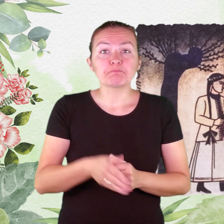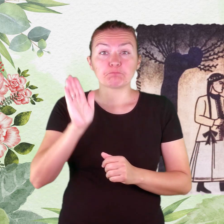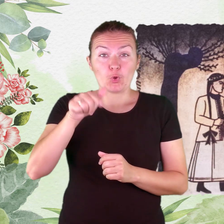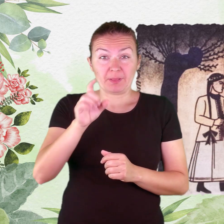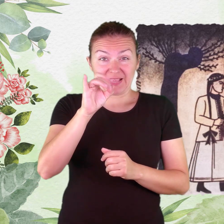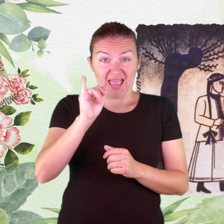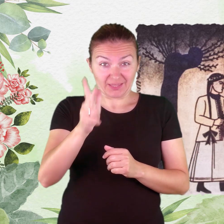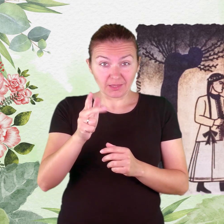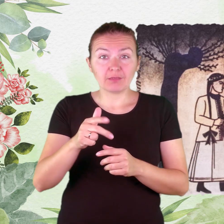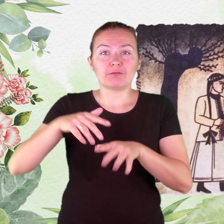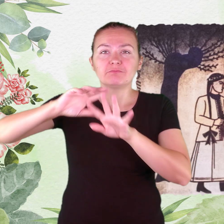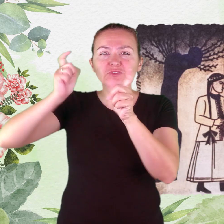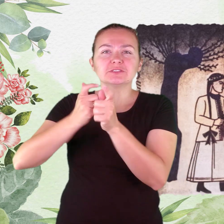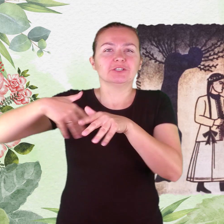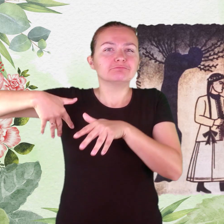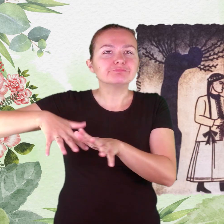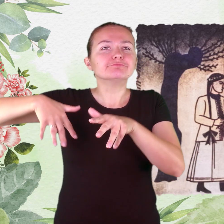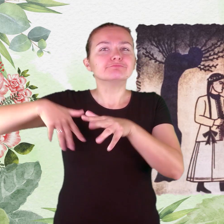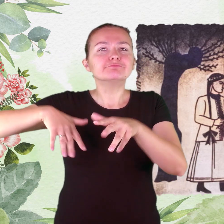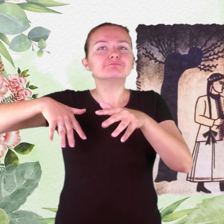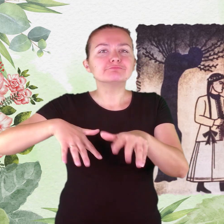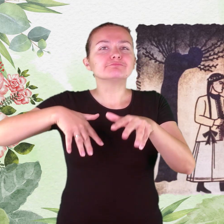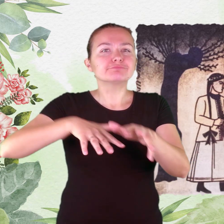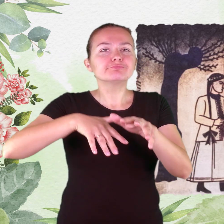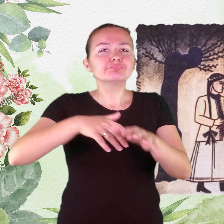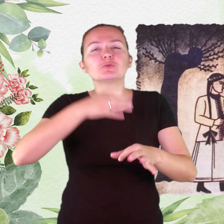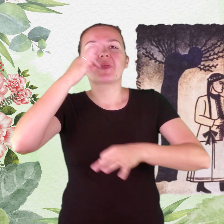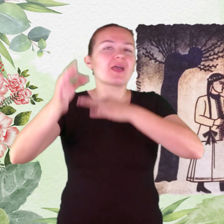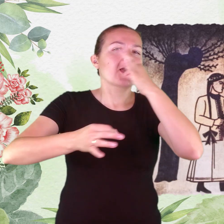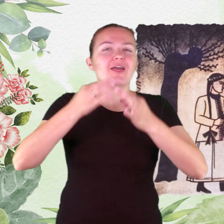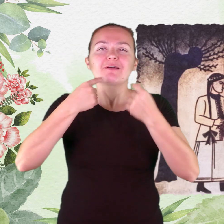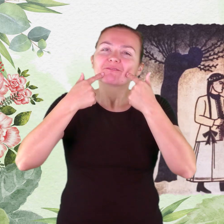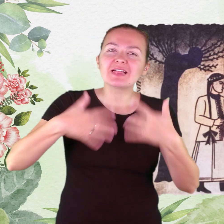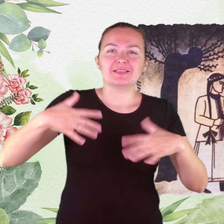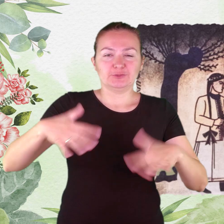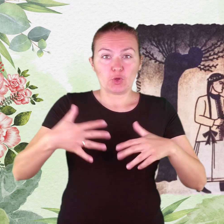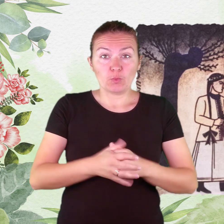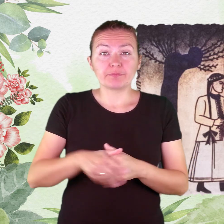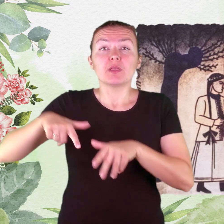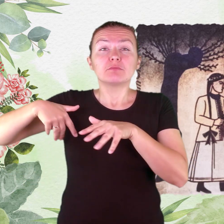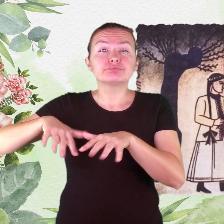Orszak z gaikiem obchodził wieś, śpiewając radosne piosenki.